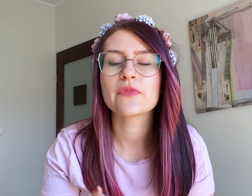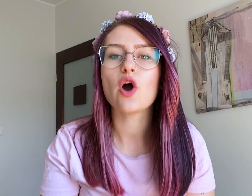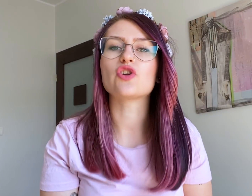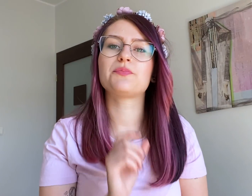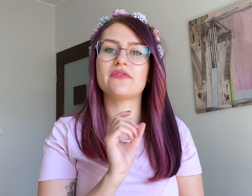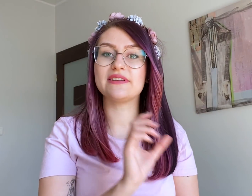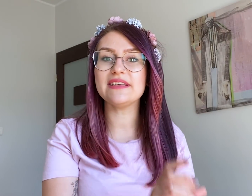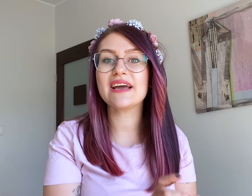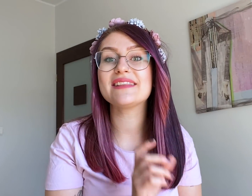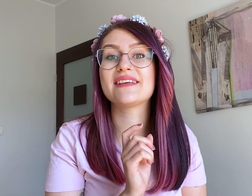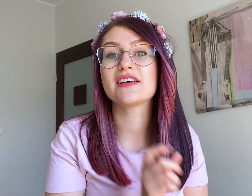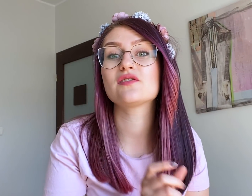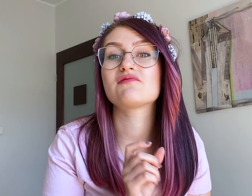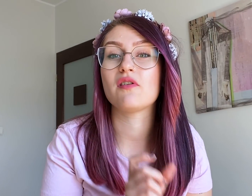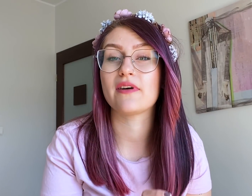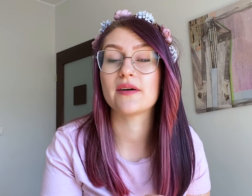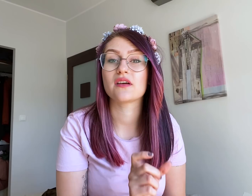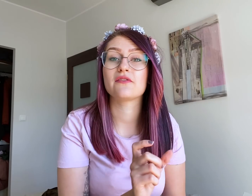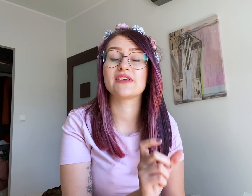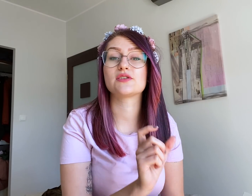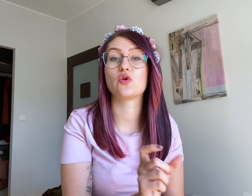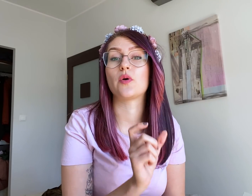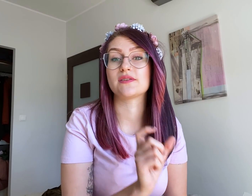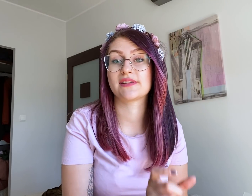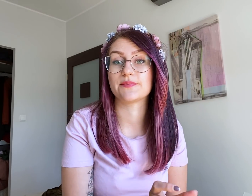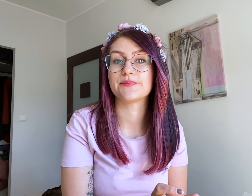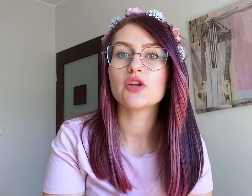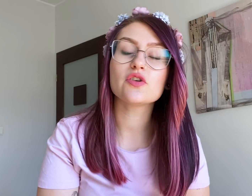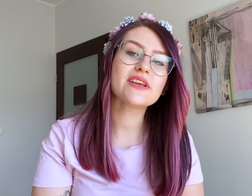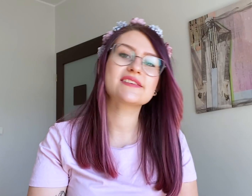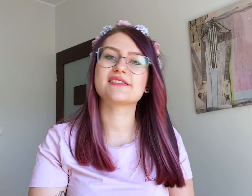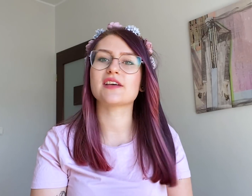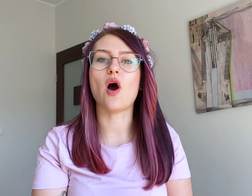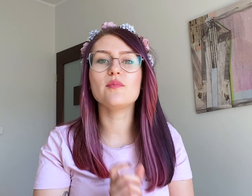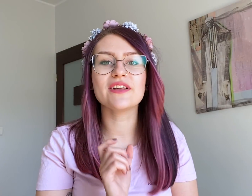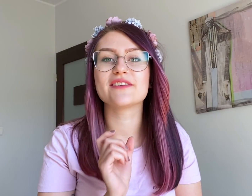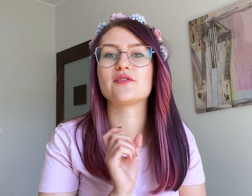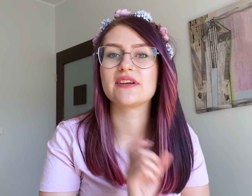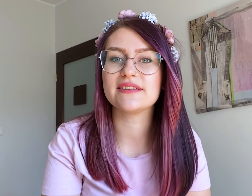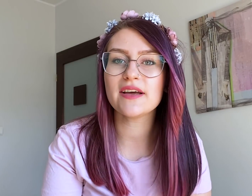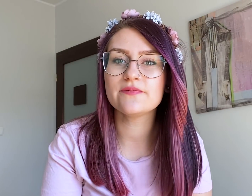odpowiednika danego słowa w języku polskim. To nie jest obligatoryjne,